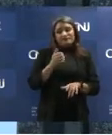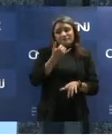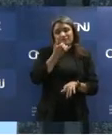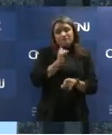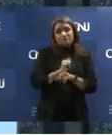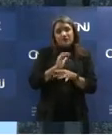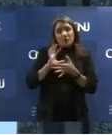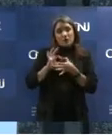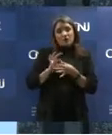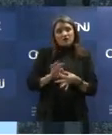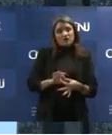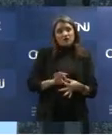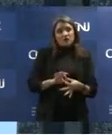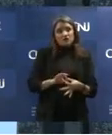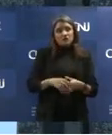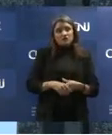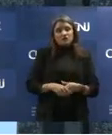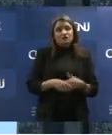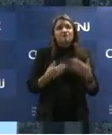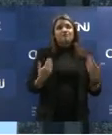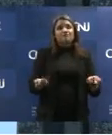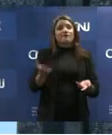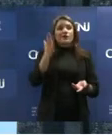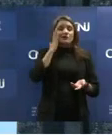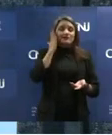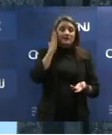que sofre o procedimento ele pena